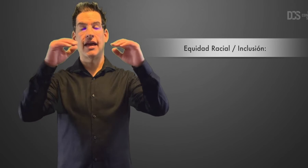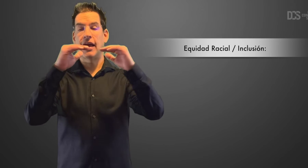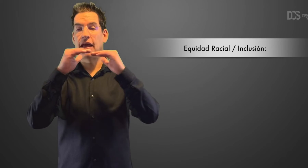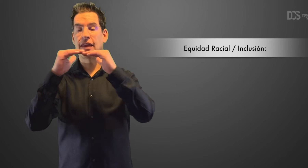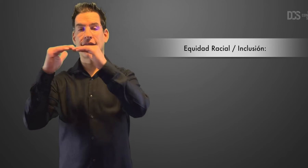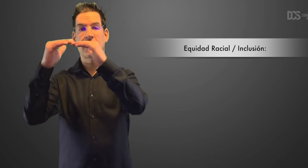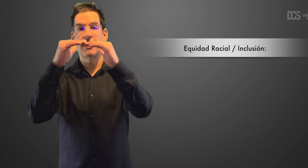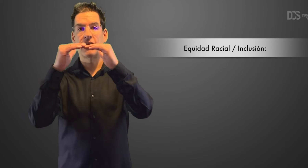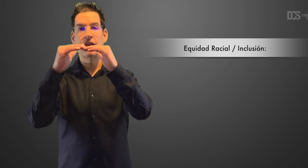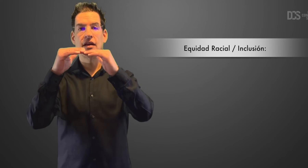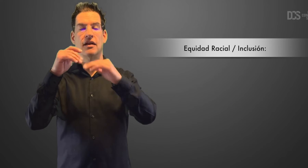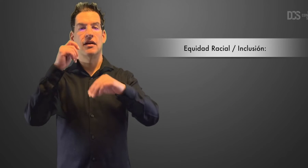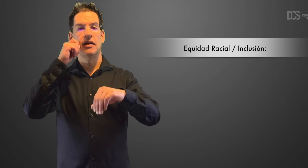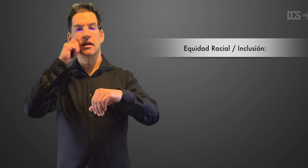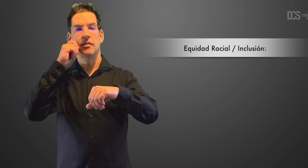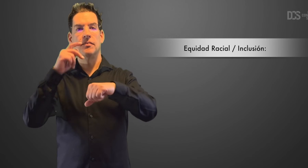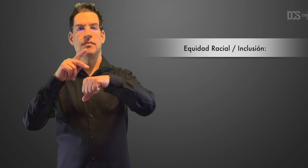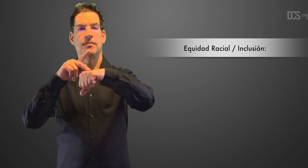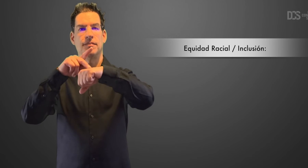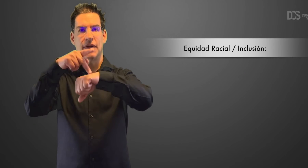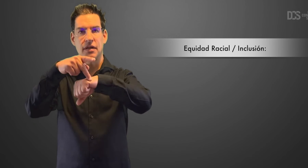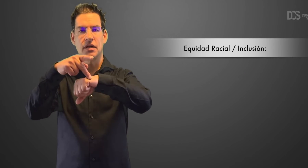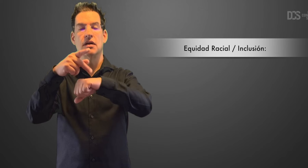Equidad Racial / Inclusión: